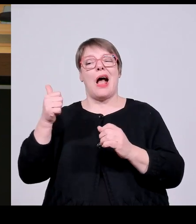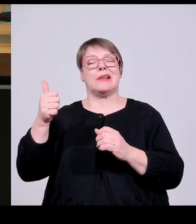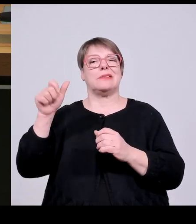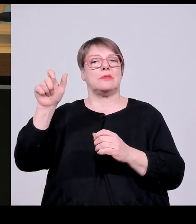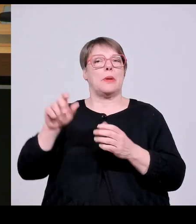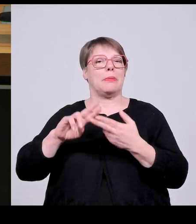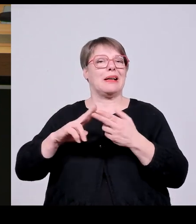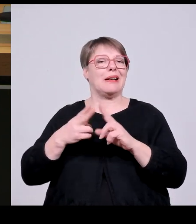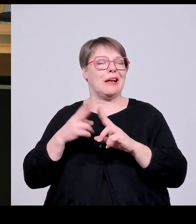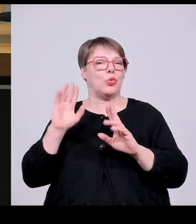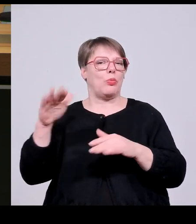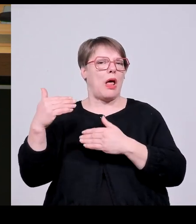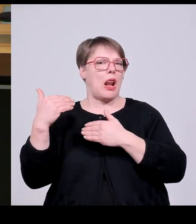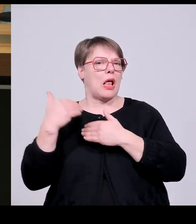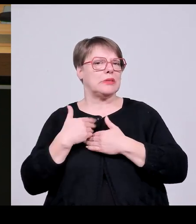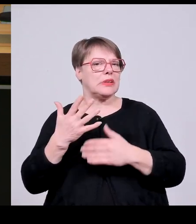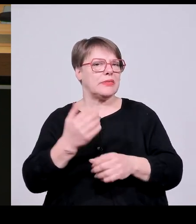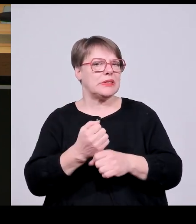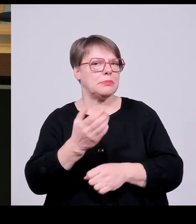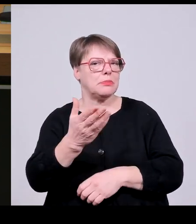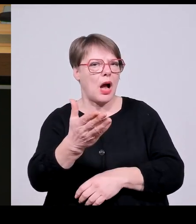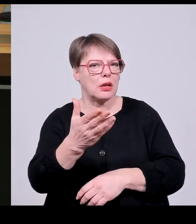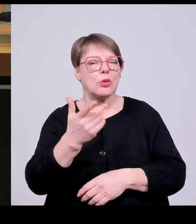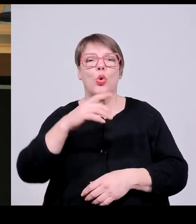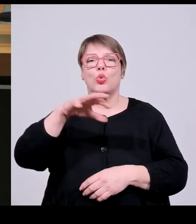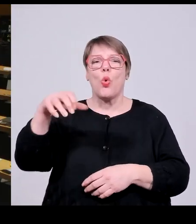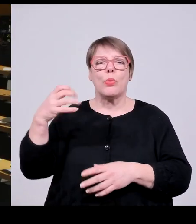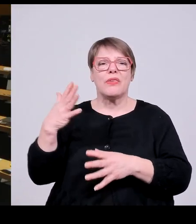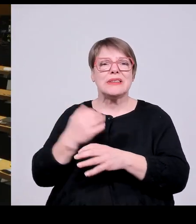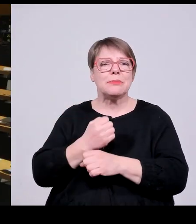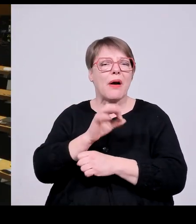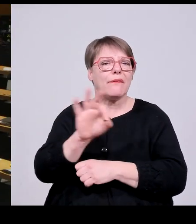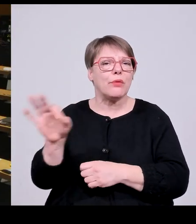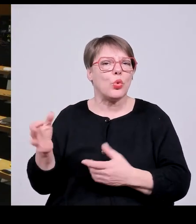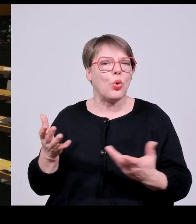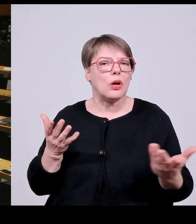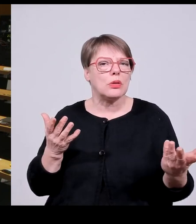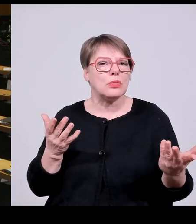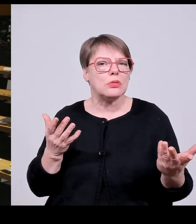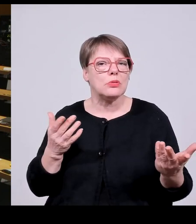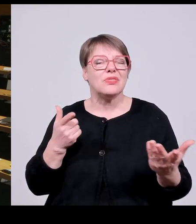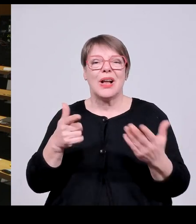insofern damit Kollegen insbesondere wenn es um die Neubesetzung, die Neubildung der Bezirk Center geht.